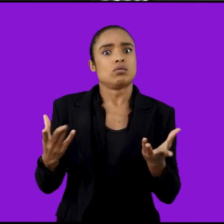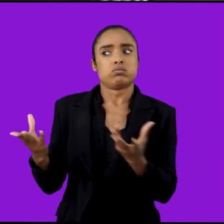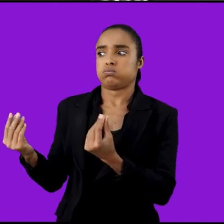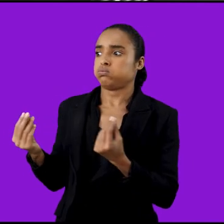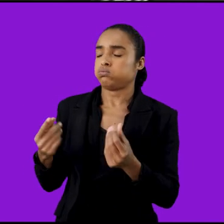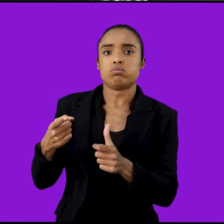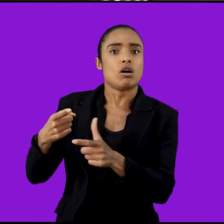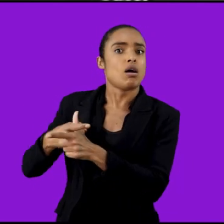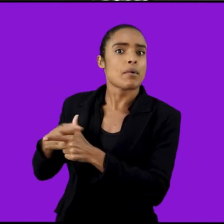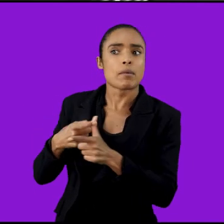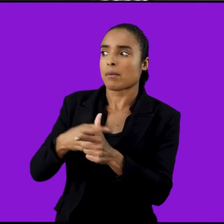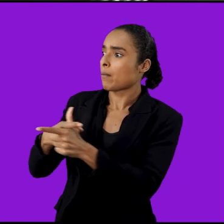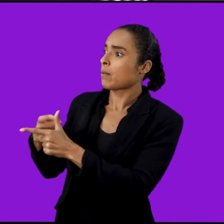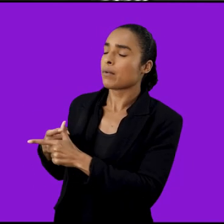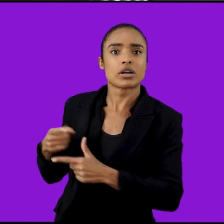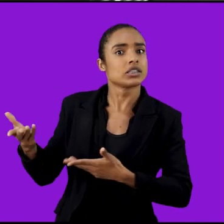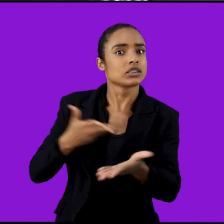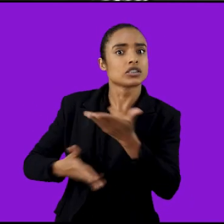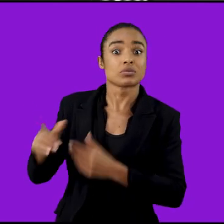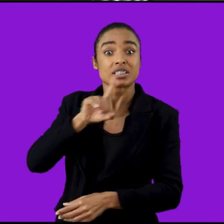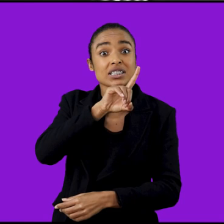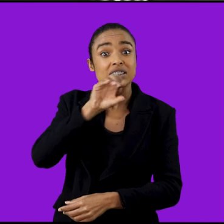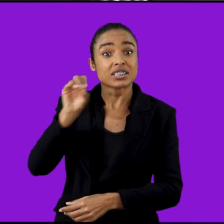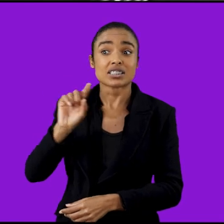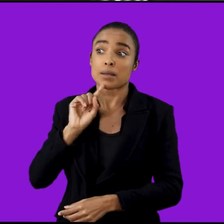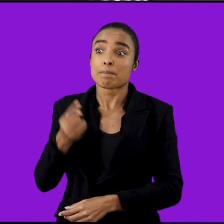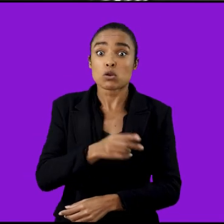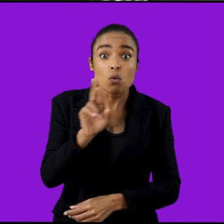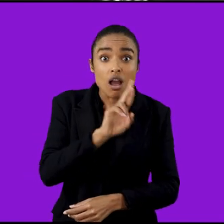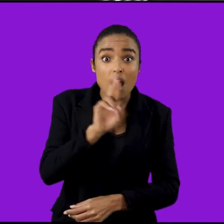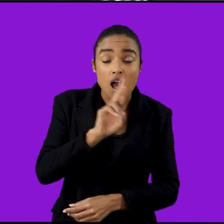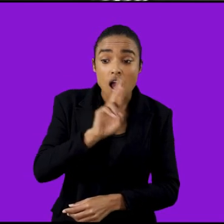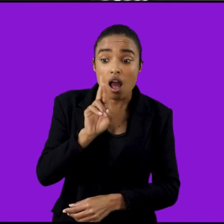do espaço, entendeu? Só o espaço, a gente pagava cem mil reais de locação. Então